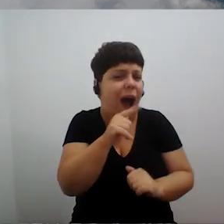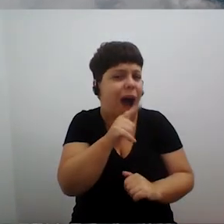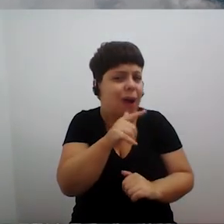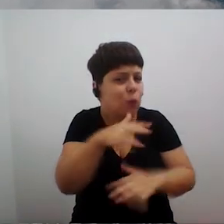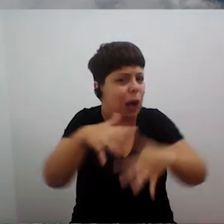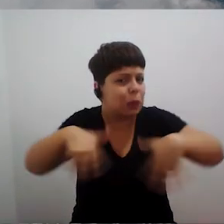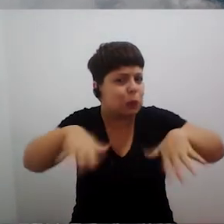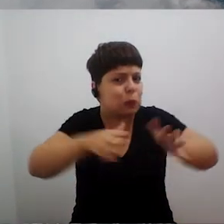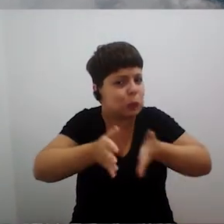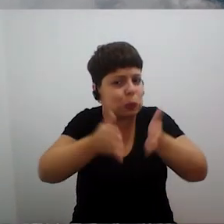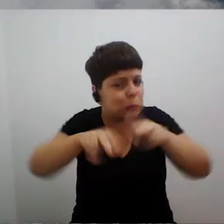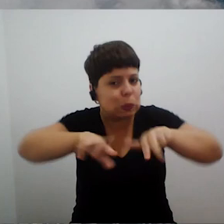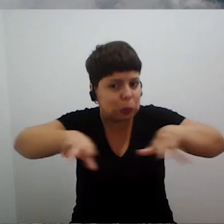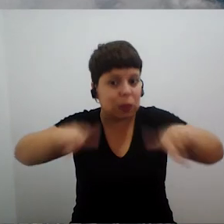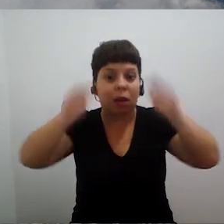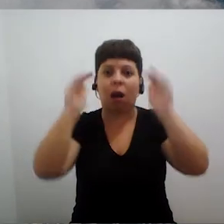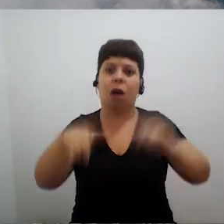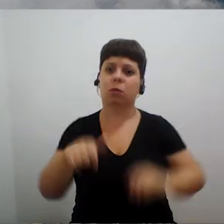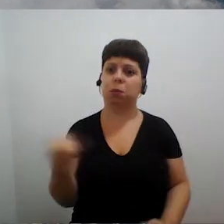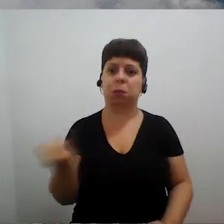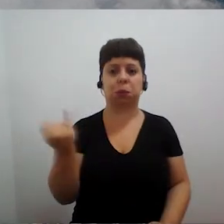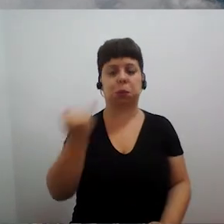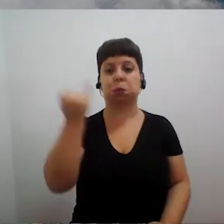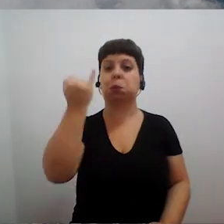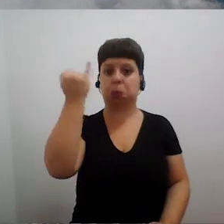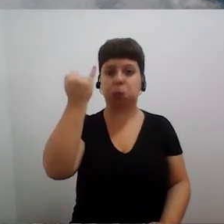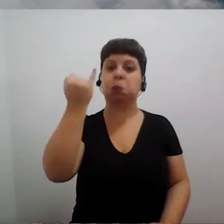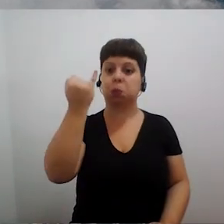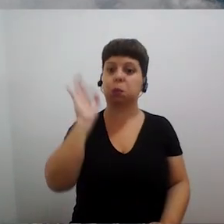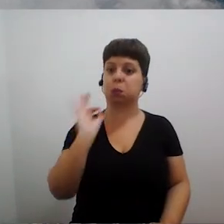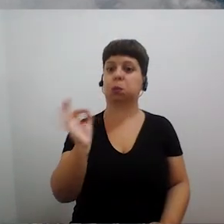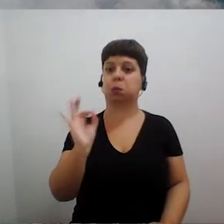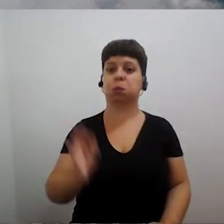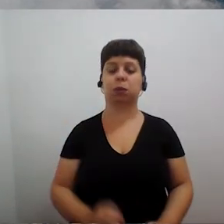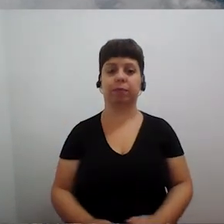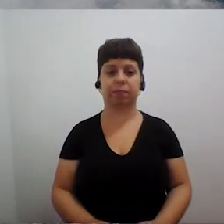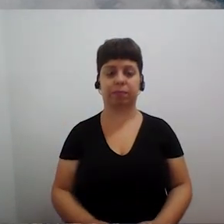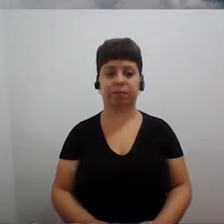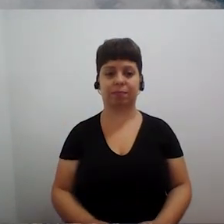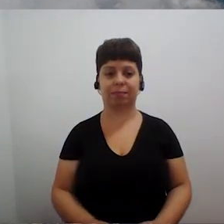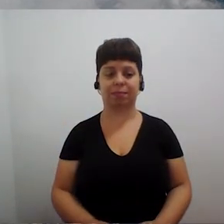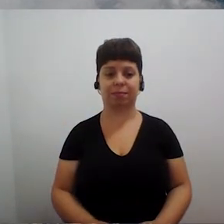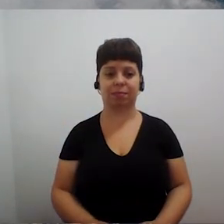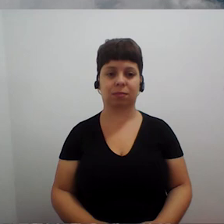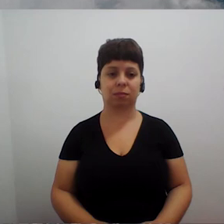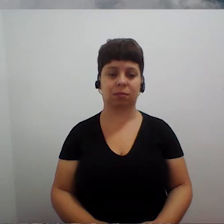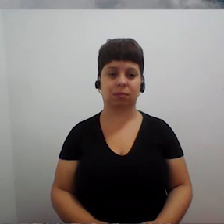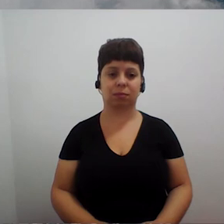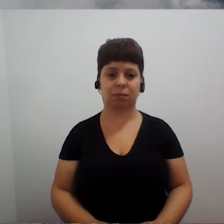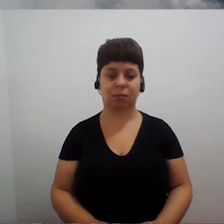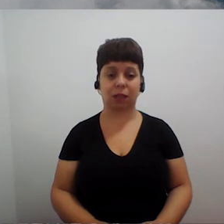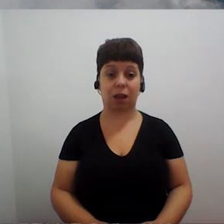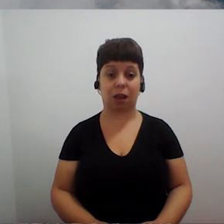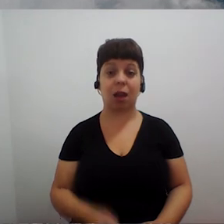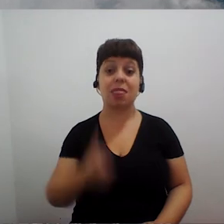é imprescindível muito significativa na criação do mundo Deus fala para o